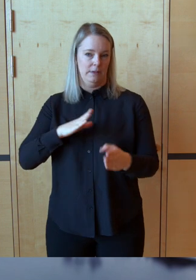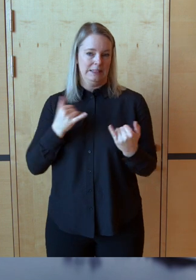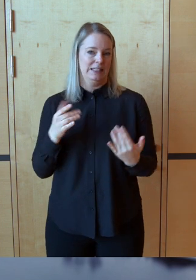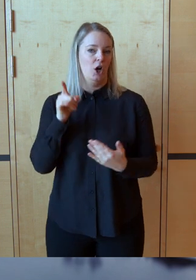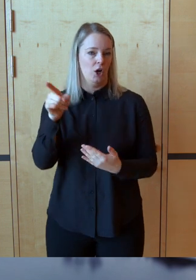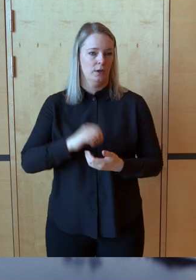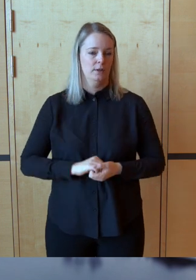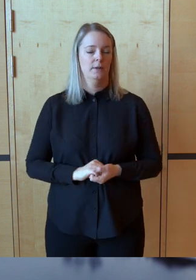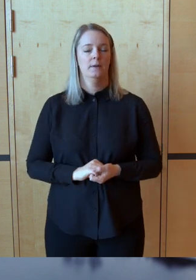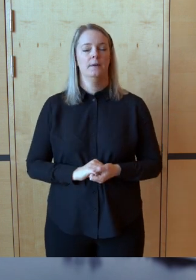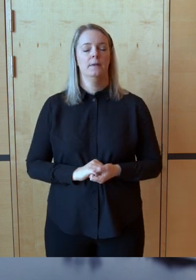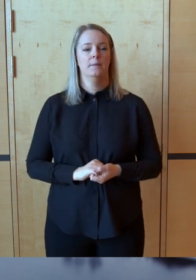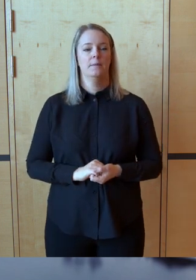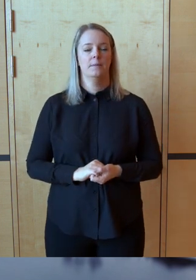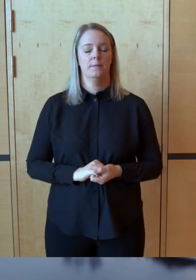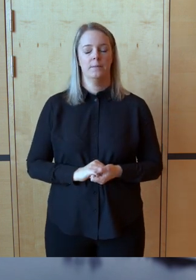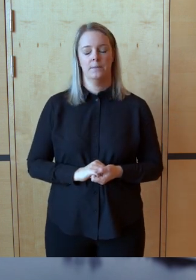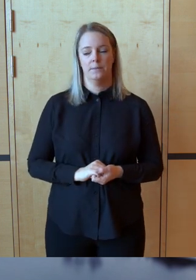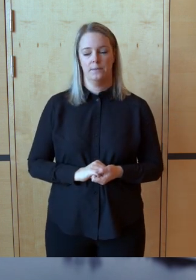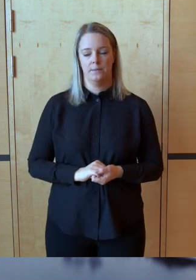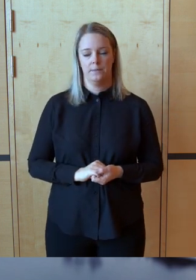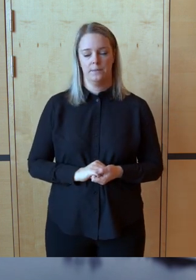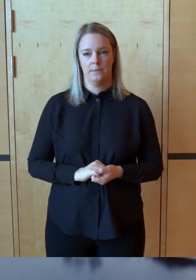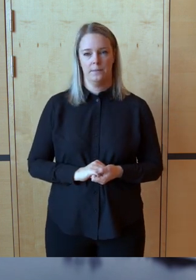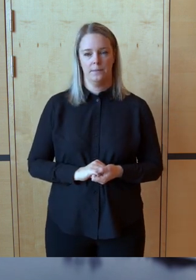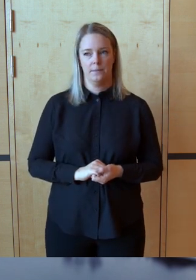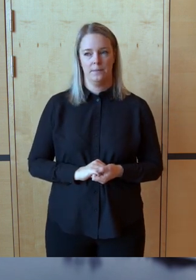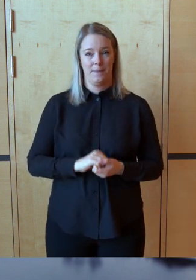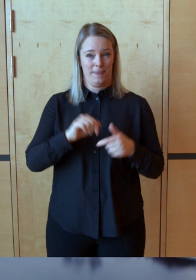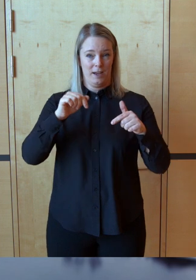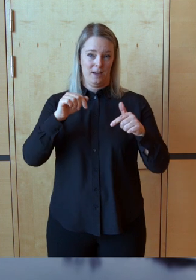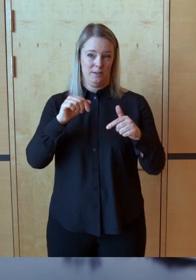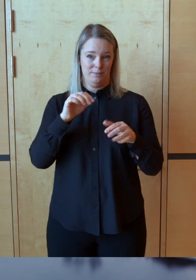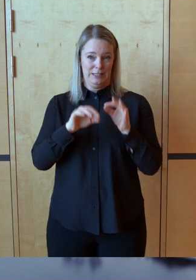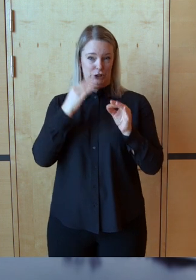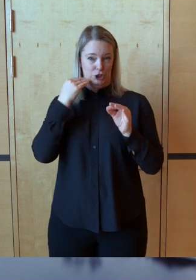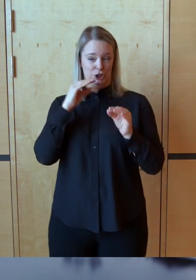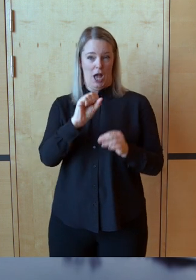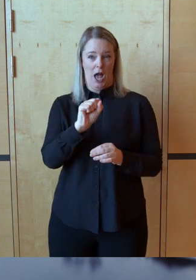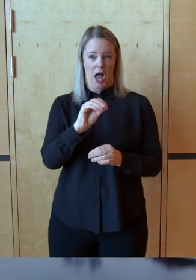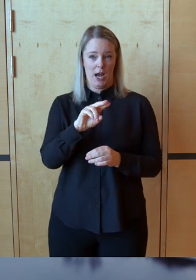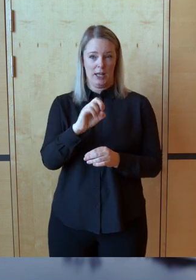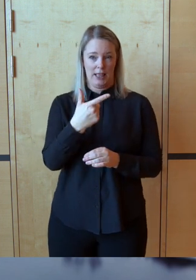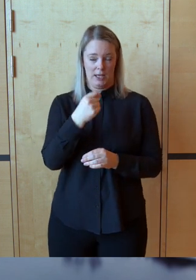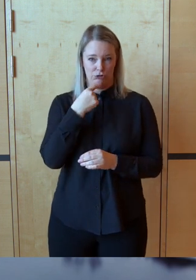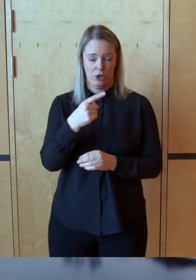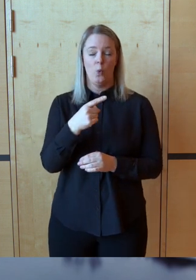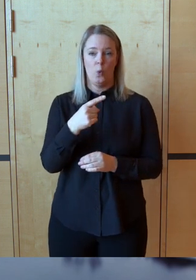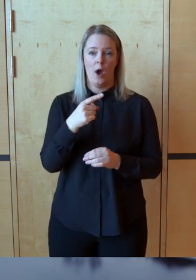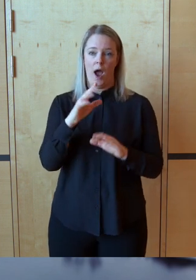Jason Det var inne på för mig så har vi här vad en fråga svara på gång under väldigt lång tid och det är olyckligt att Vem har